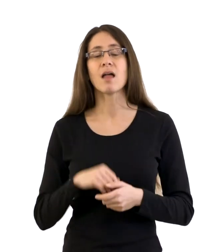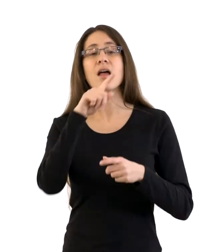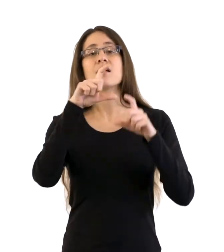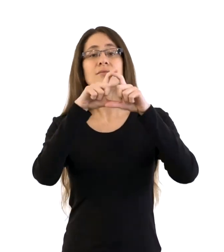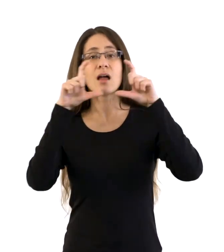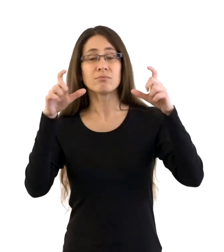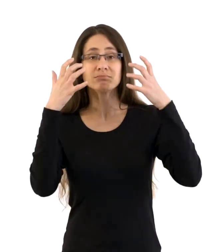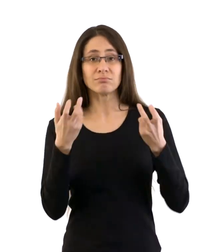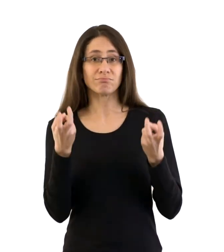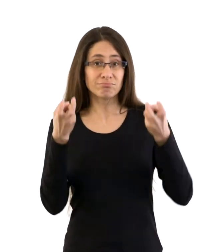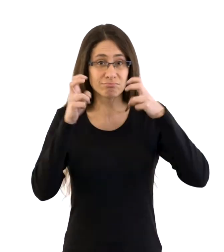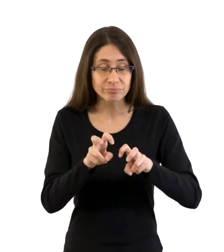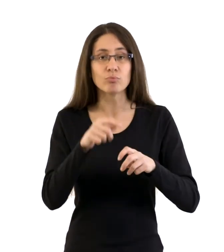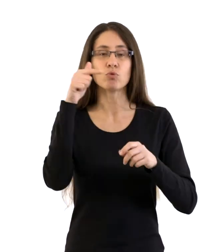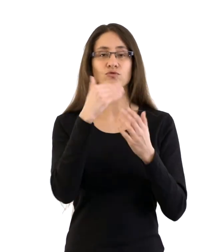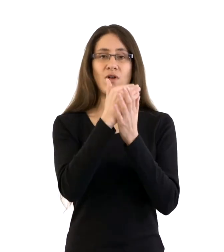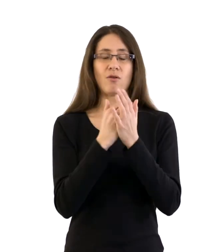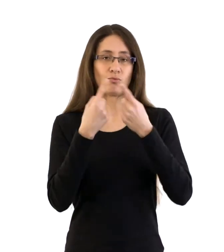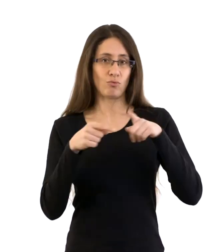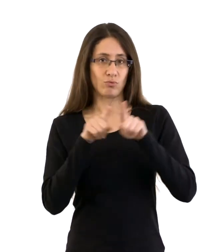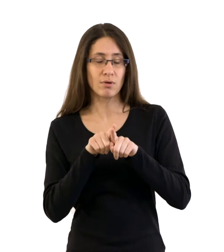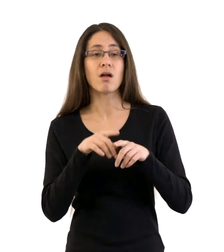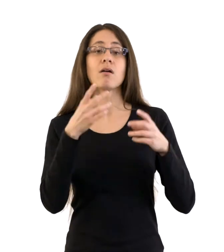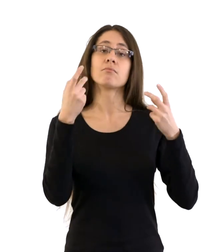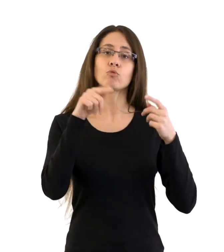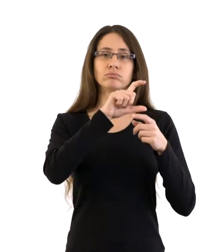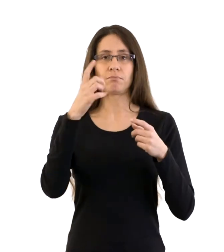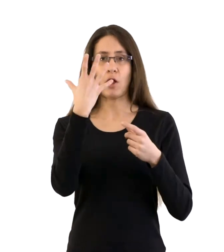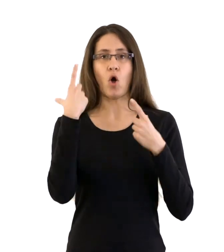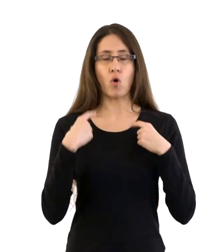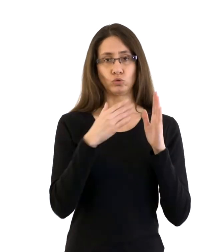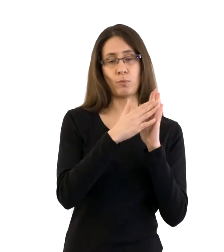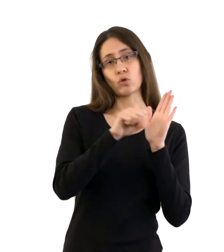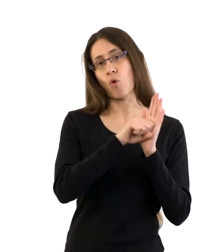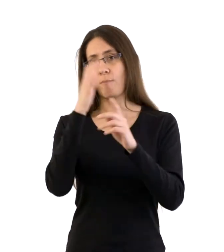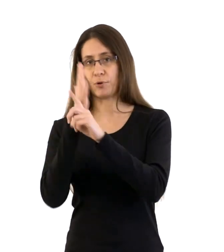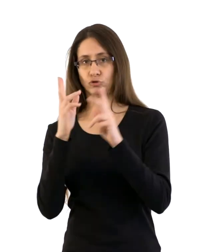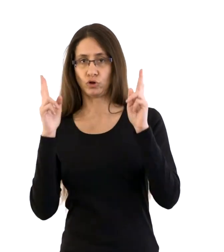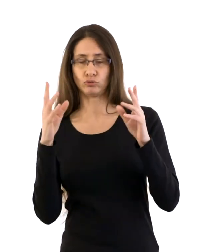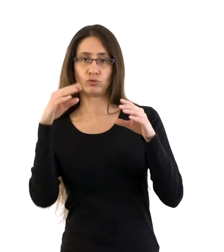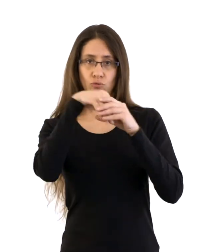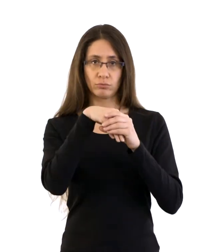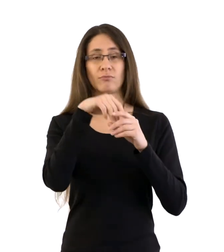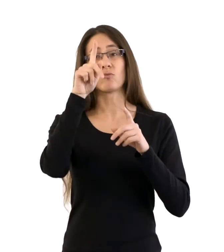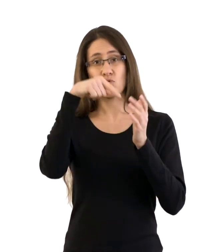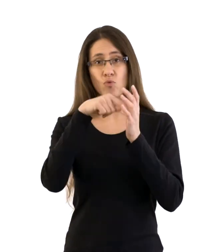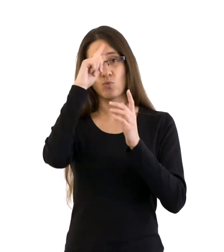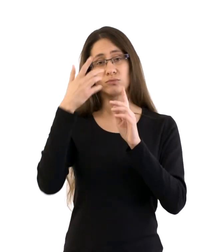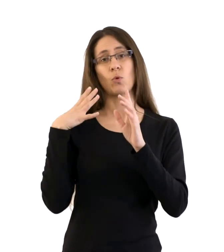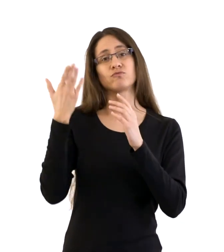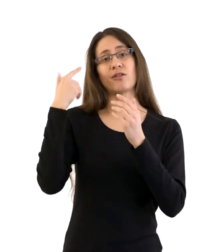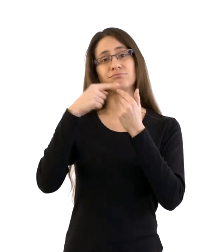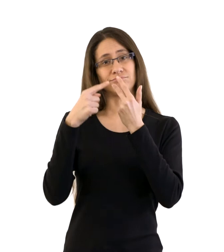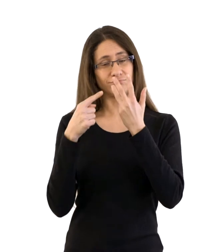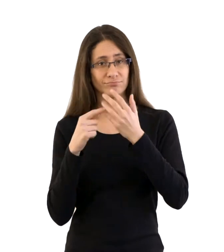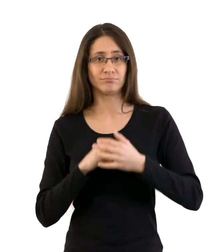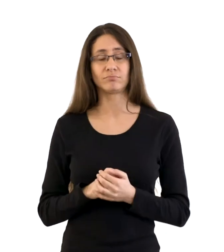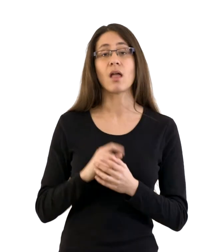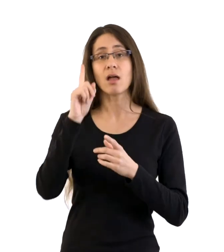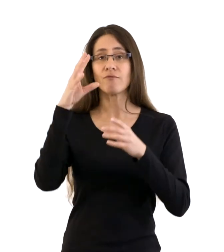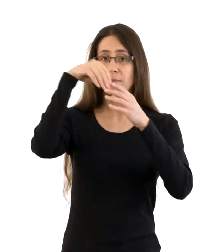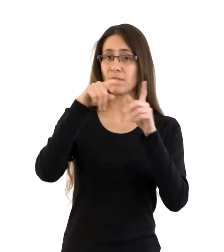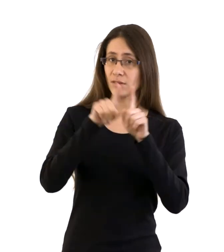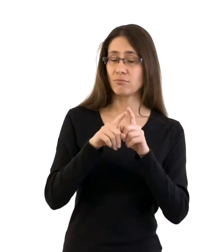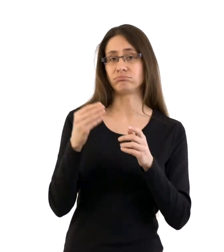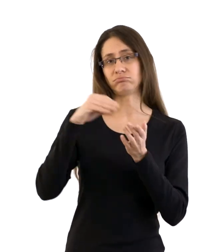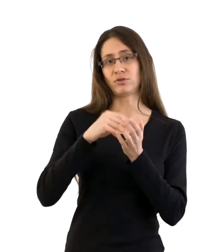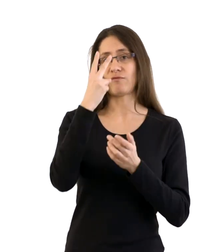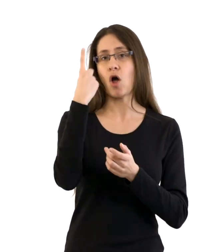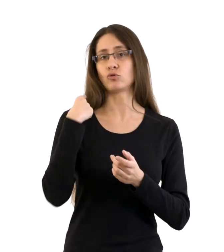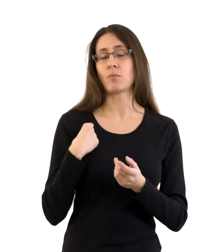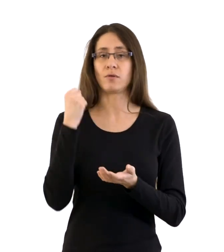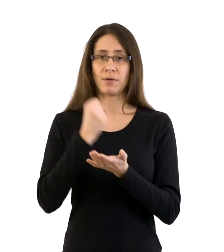Spółdzielnię socjalną może założyć co najmniej pięć osób spełniających wymienione wyżej warunki, nie więcej jednak niż pięćdziesiąt oraz przynajmniej dwie osoby prawne.